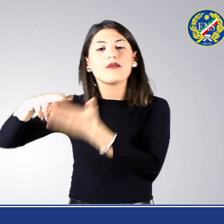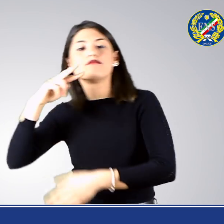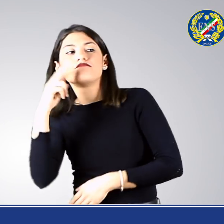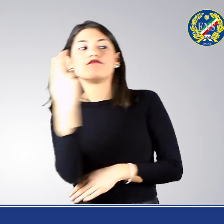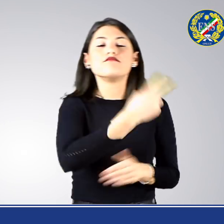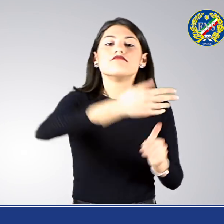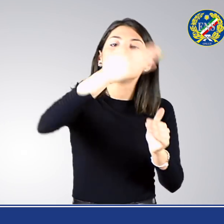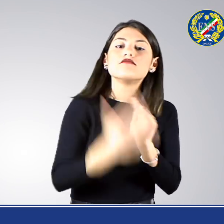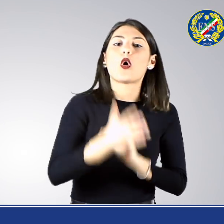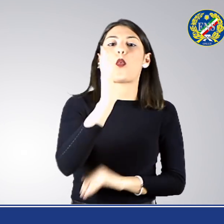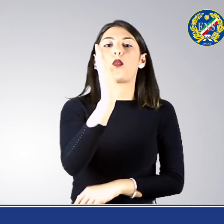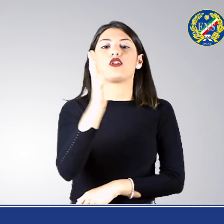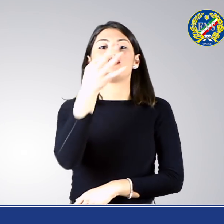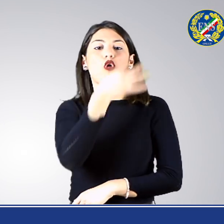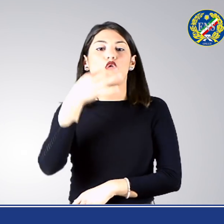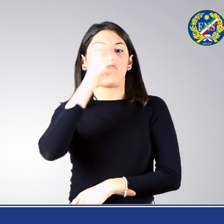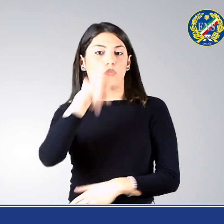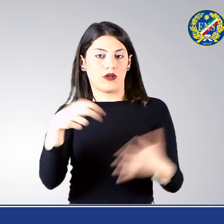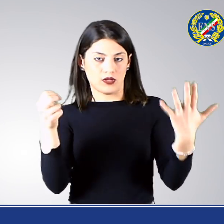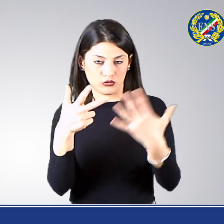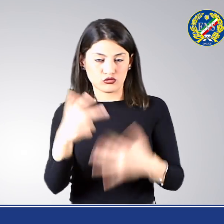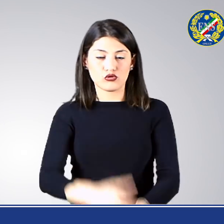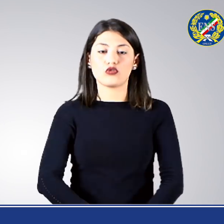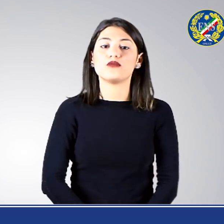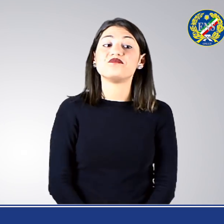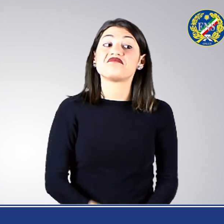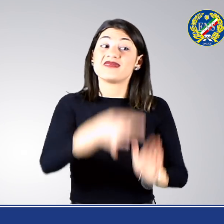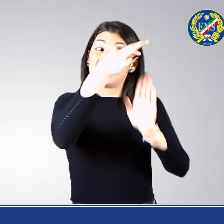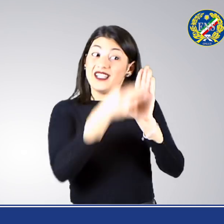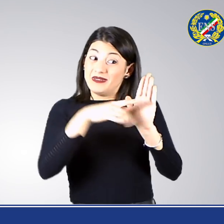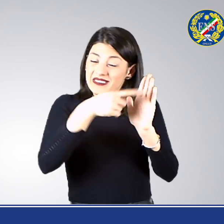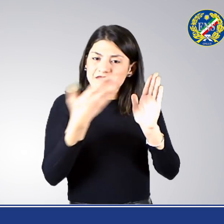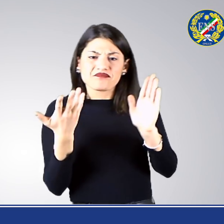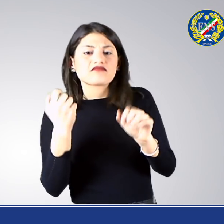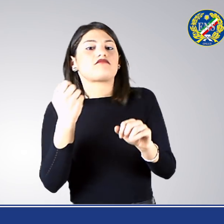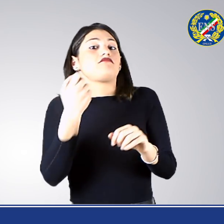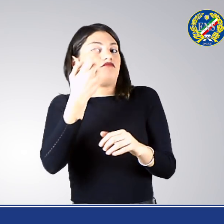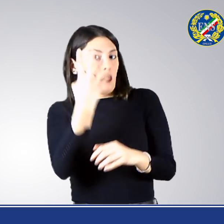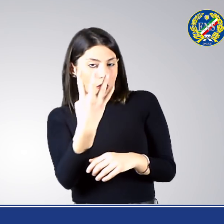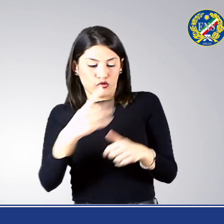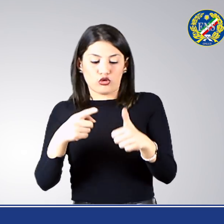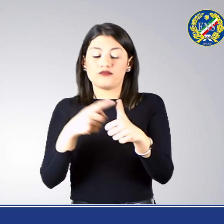con risposta dall’INPS entro il 15 ottobre 2018. Le tipologie di lavoro sono 4: